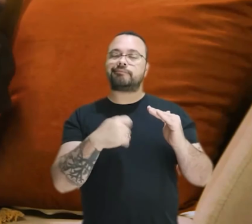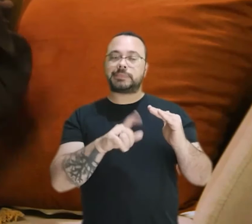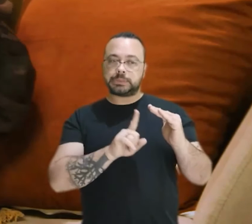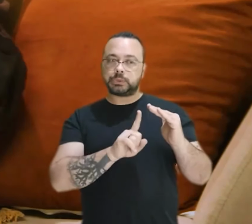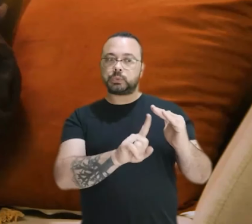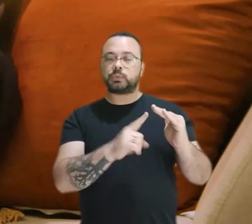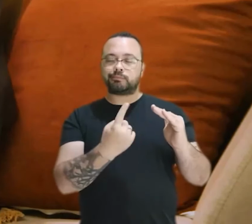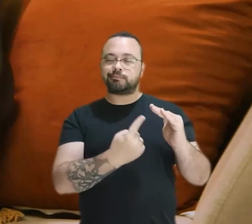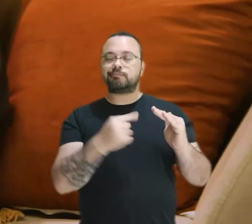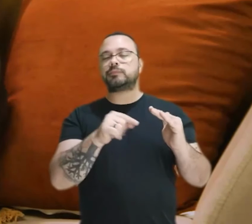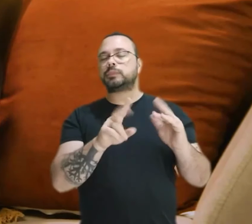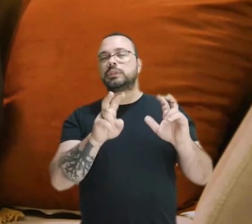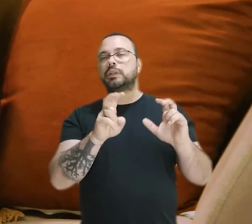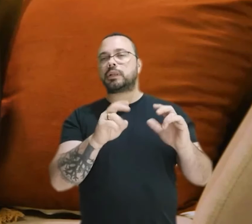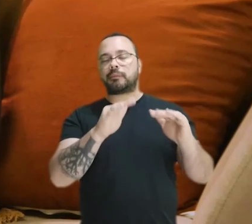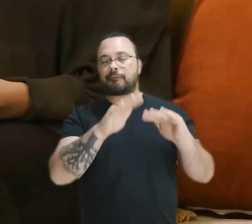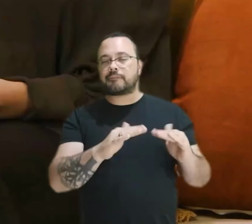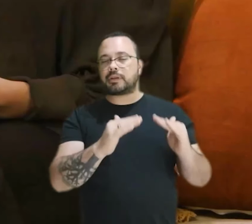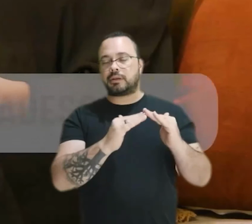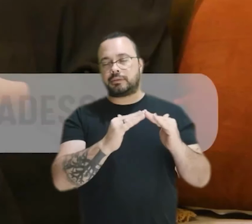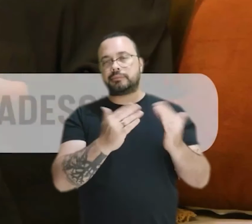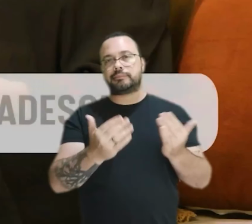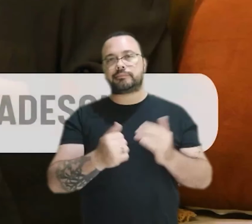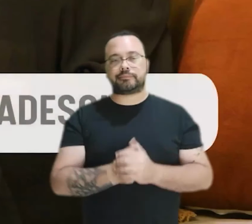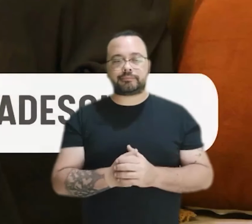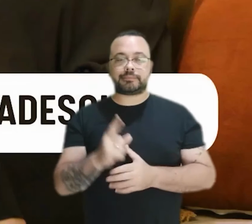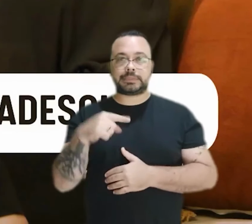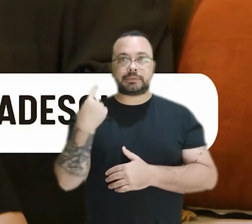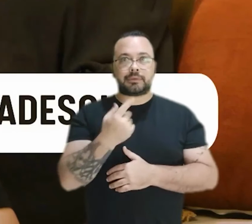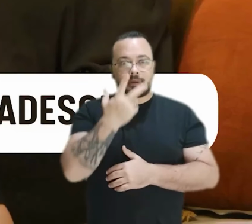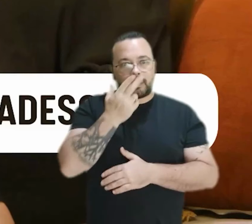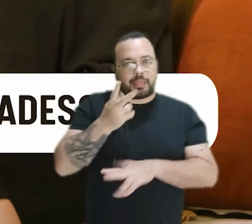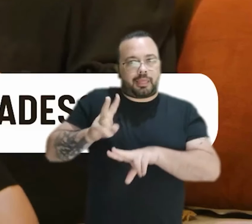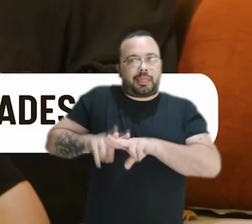lidando com essa questão da casa. Presos... - É. Enclausurados.